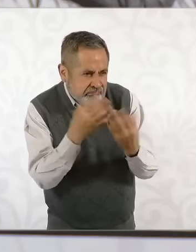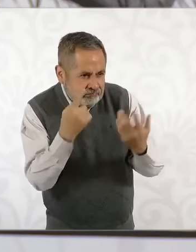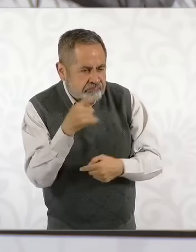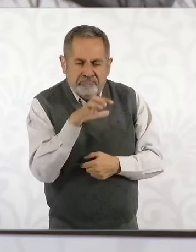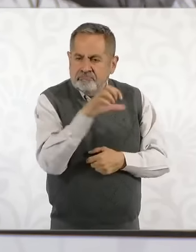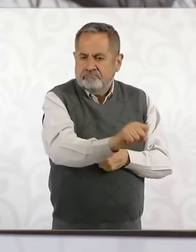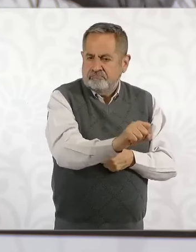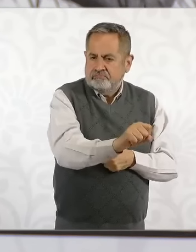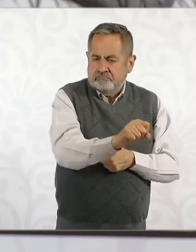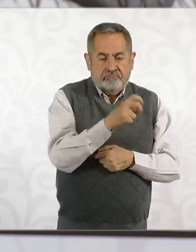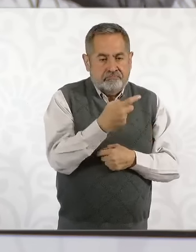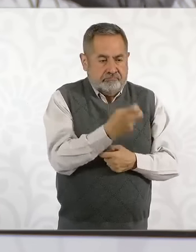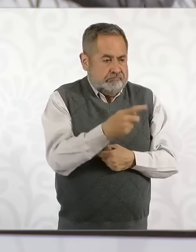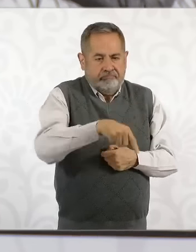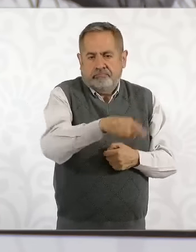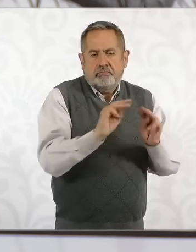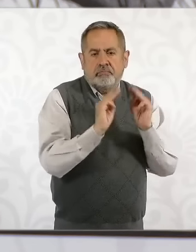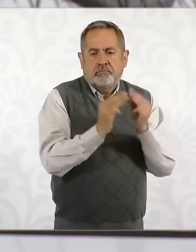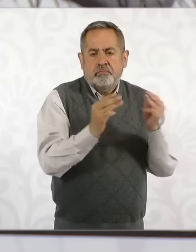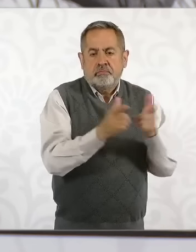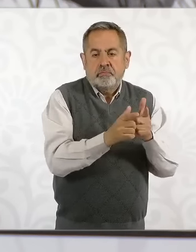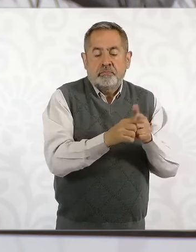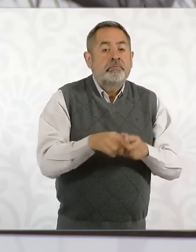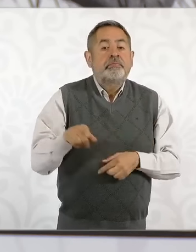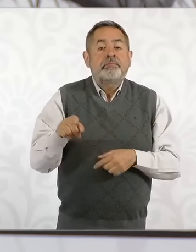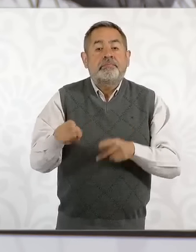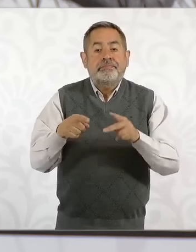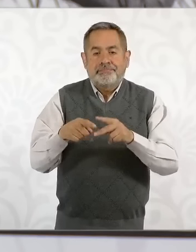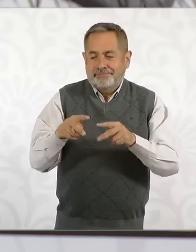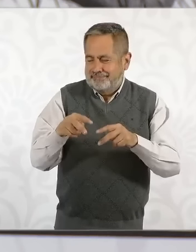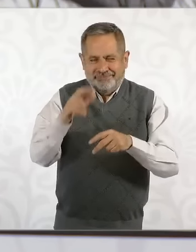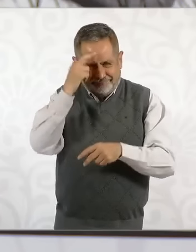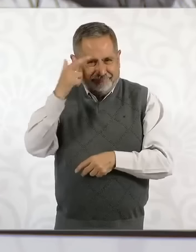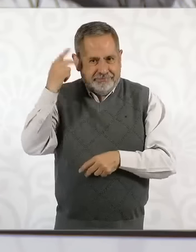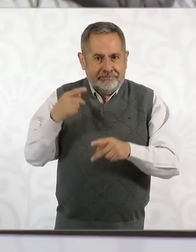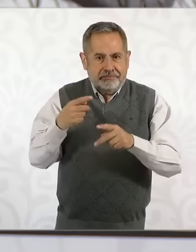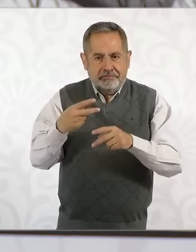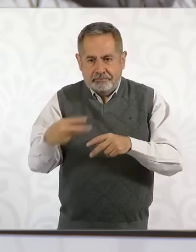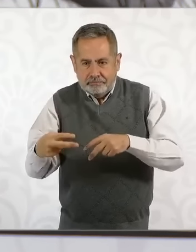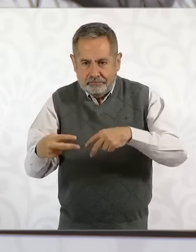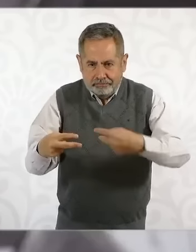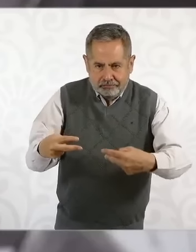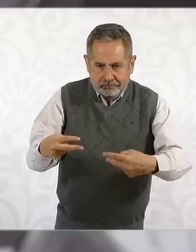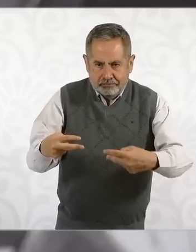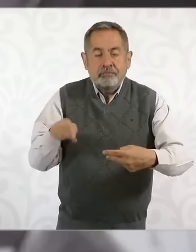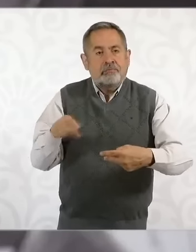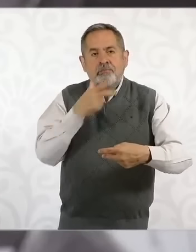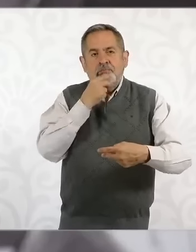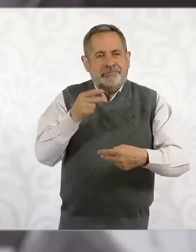Desde, repito, desde que aparecen los dos cuerpos de los dos acompañantes del autor material, de ahí